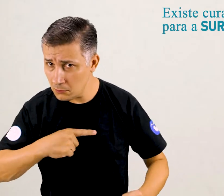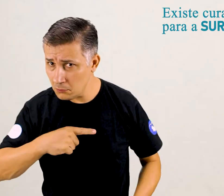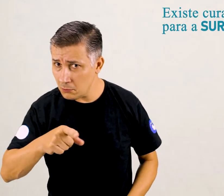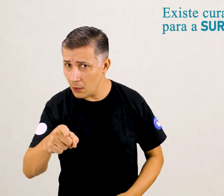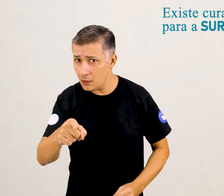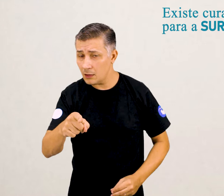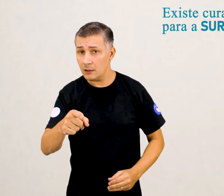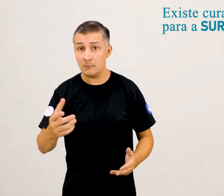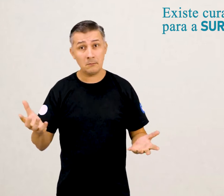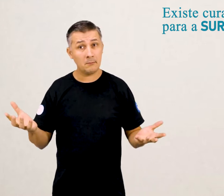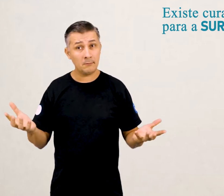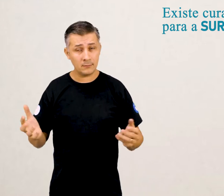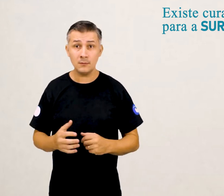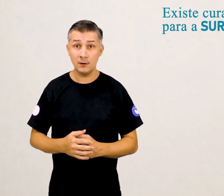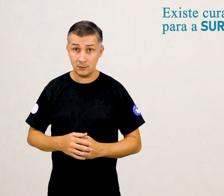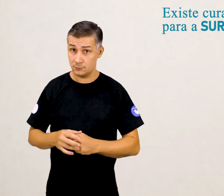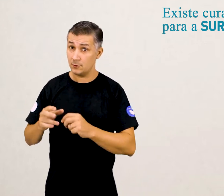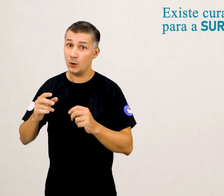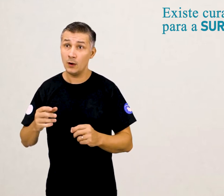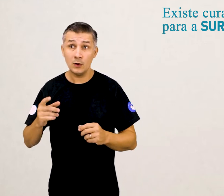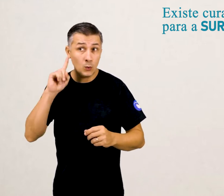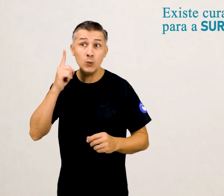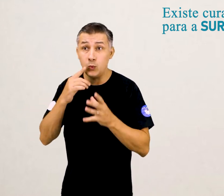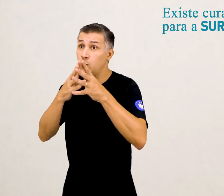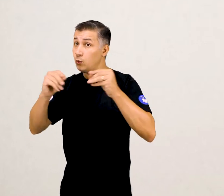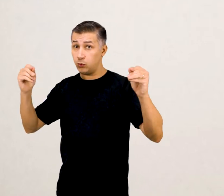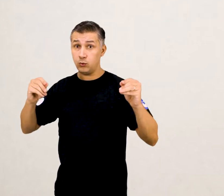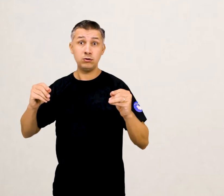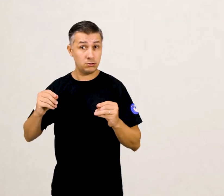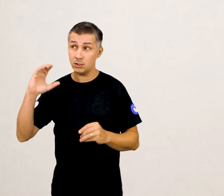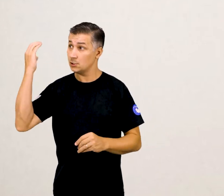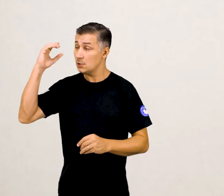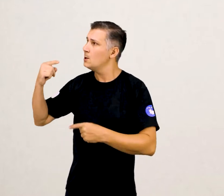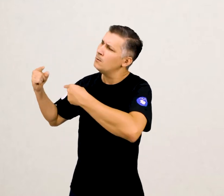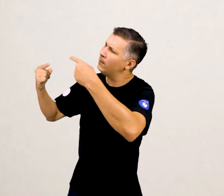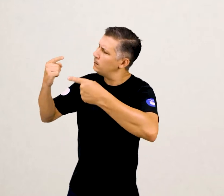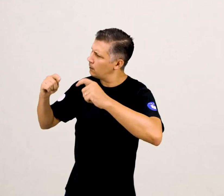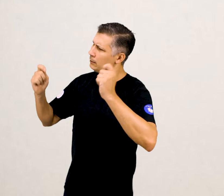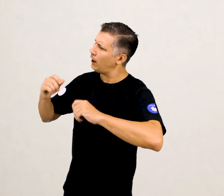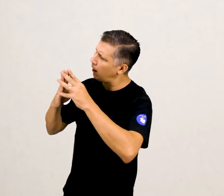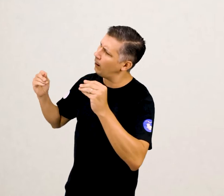A cura para a surdez é um tema que vem sendo muito discutido nos meios científicos.